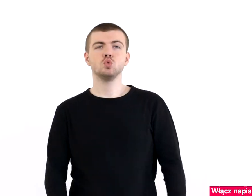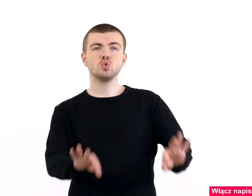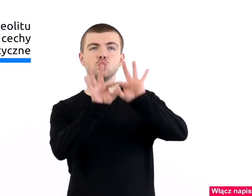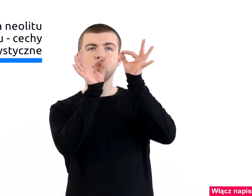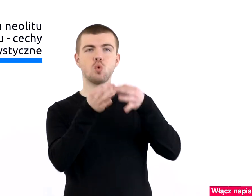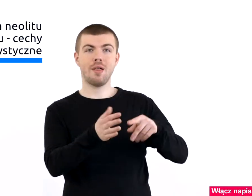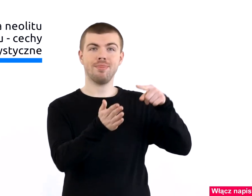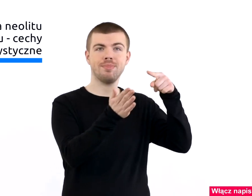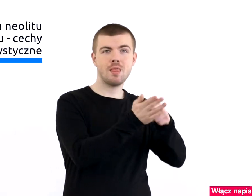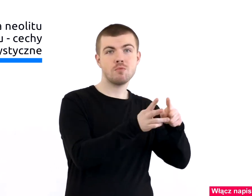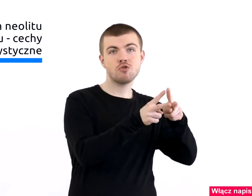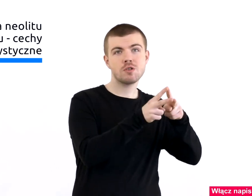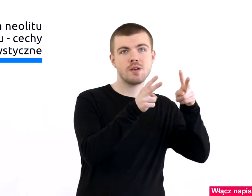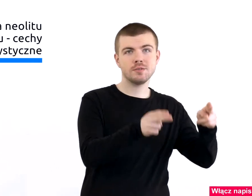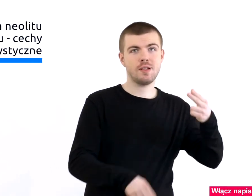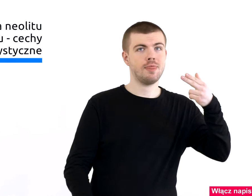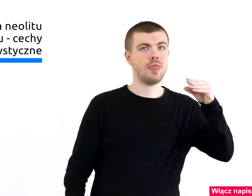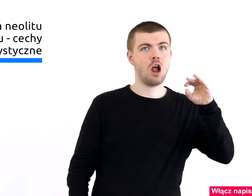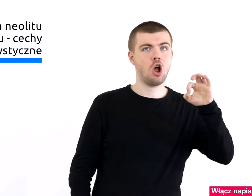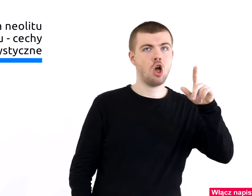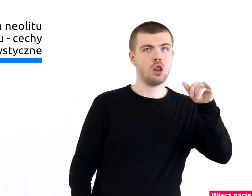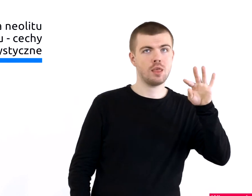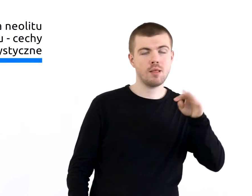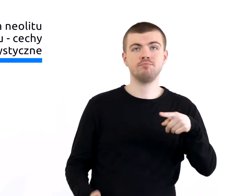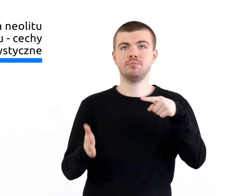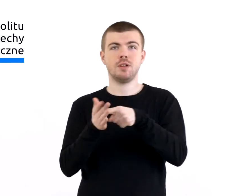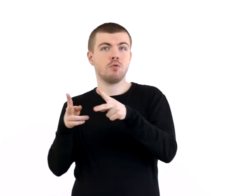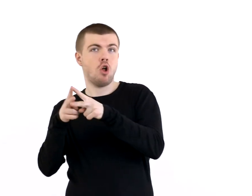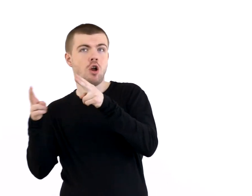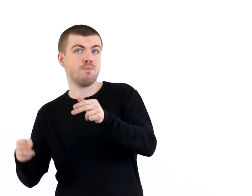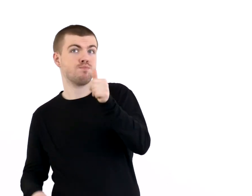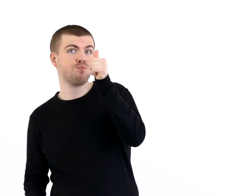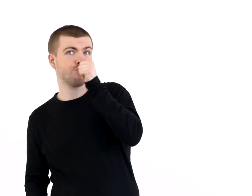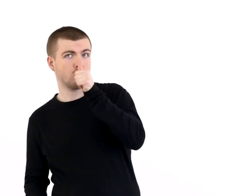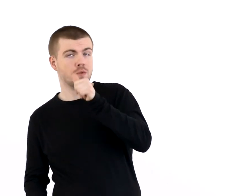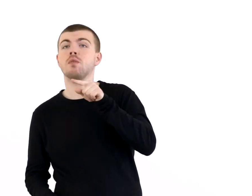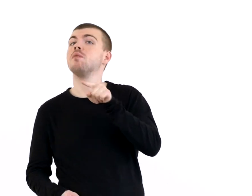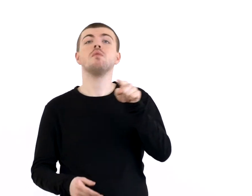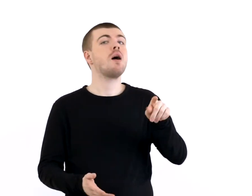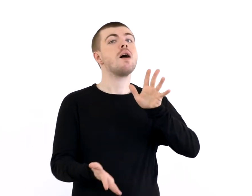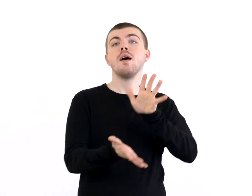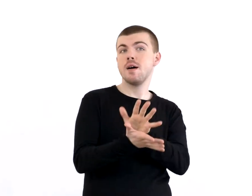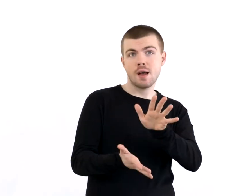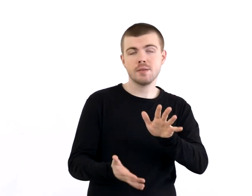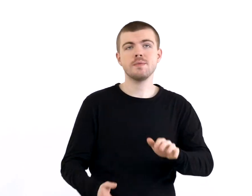Sztuka neolitu i brązu – cechy charakterystyczne